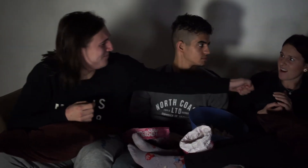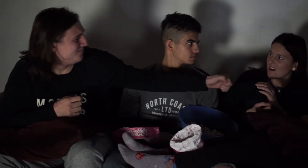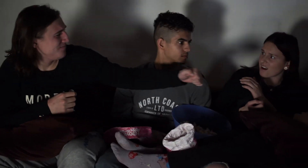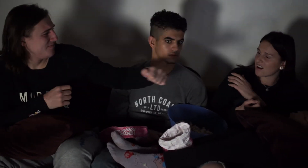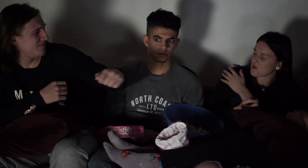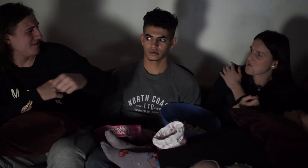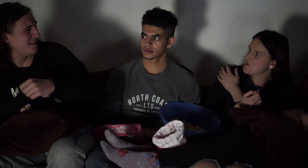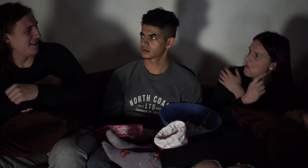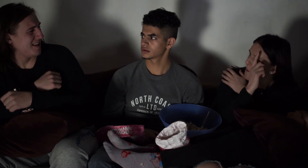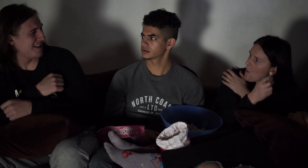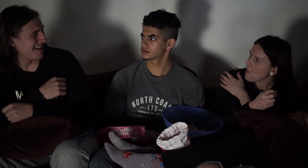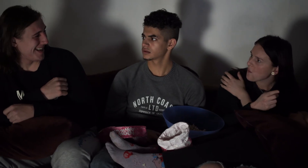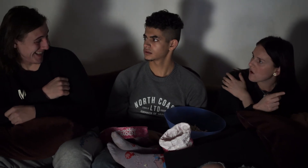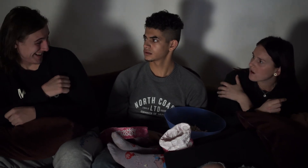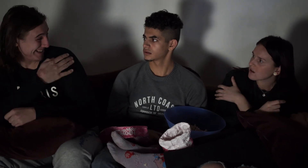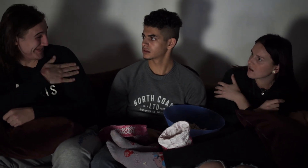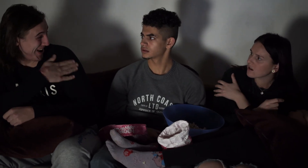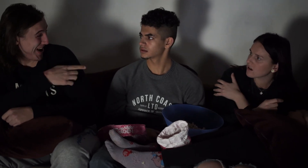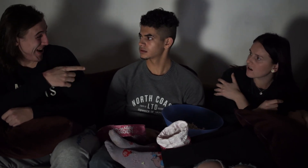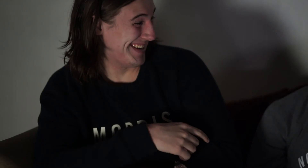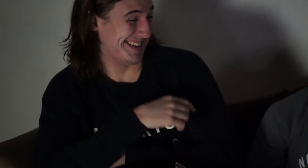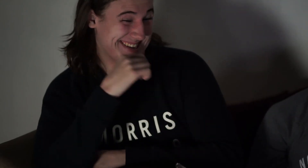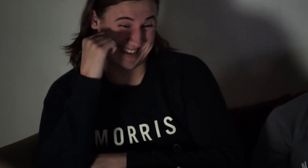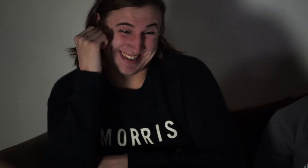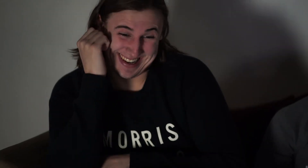Aj! Det där gjorde ont! Är du svag eller?